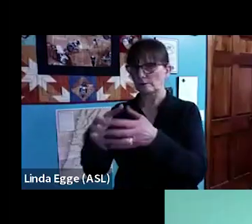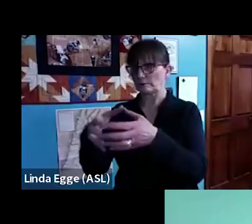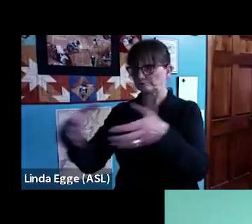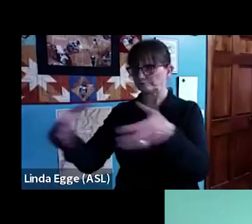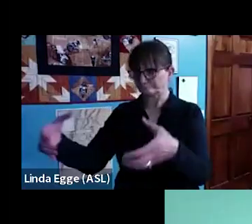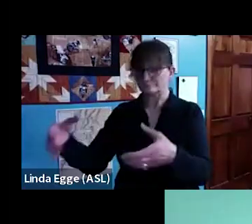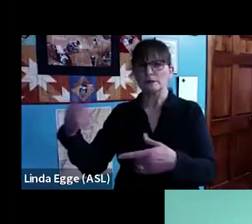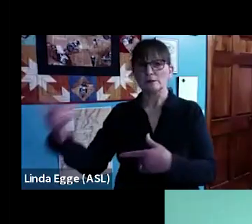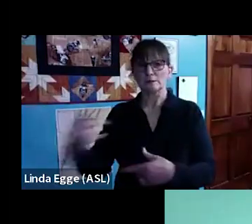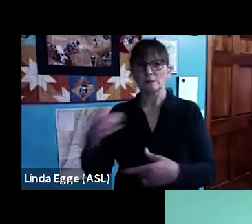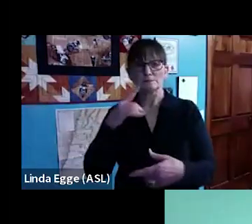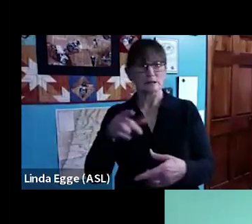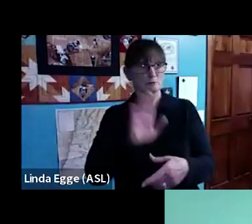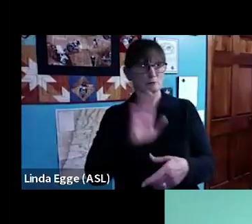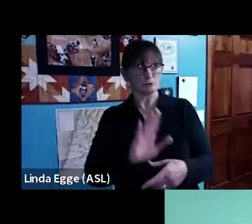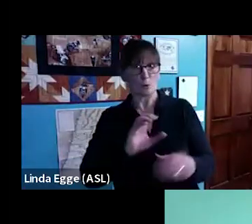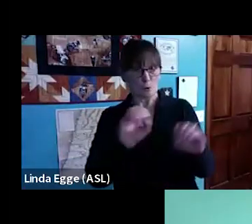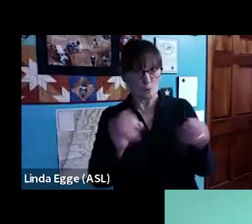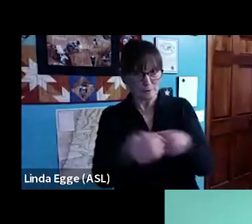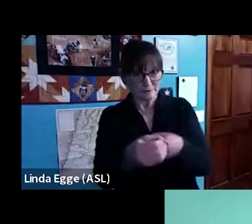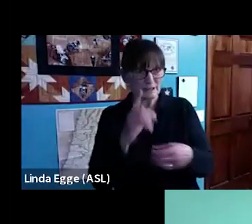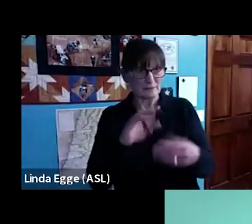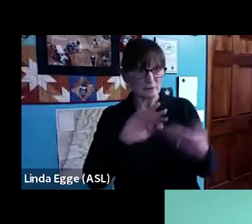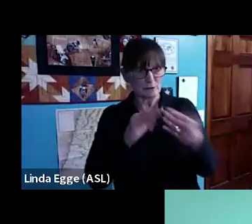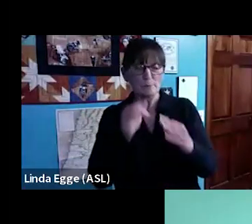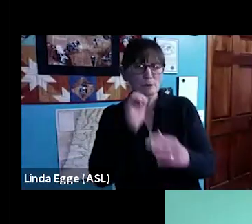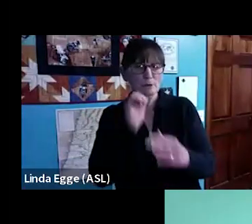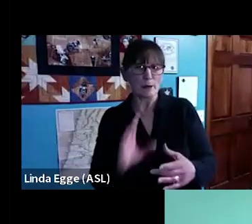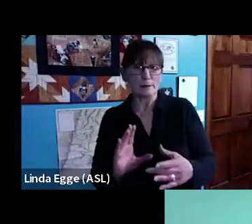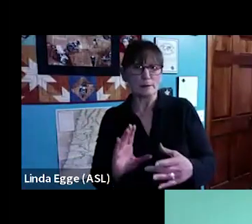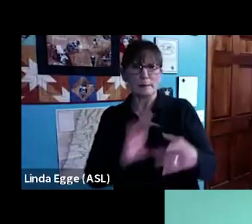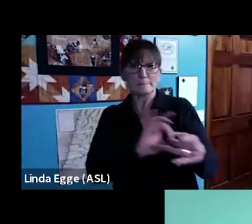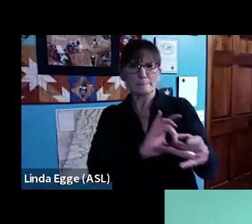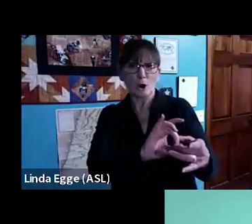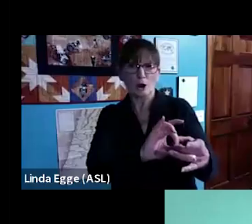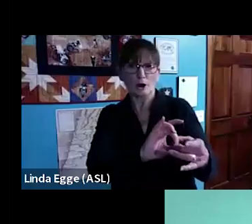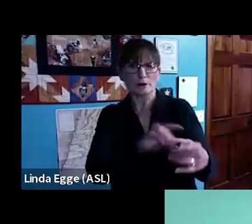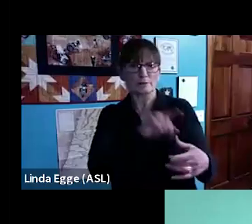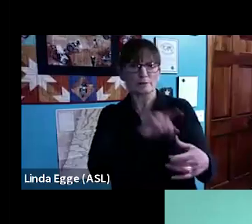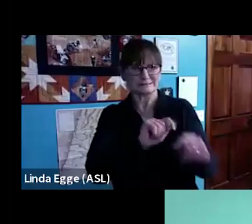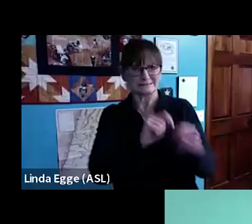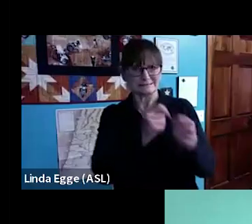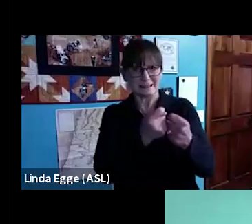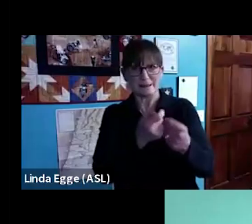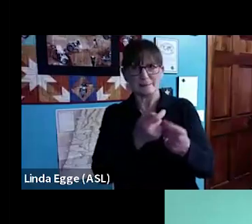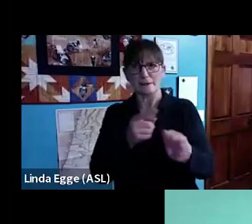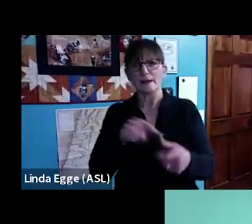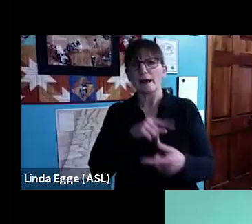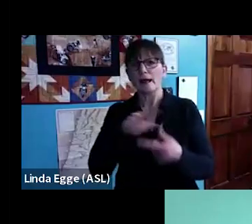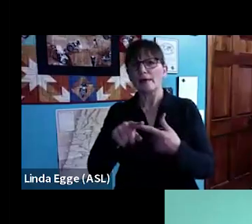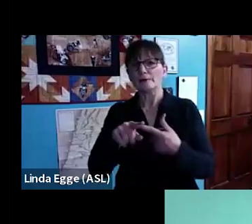para resolver esto. ¿Sabes? Creo que utilizar tu oficina local para ayudar en eso,